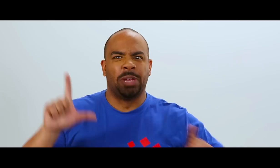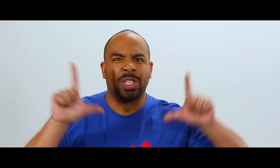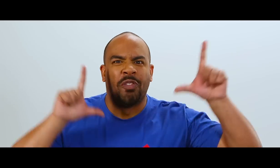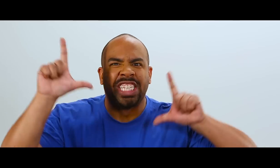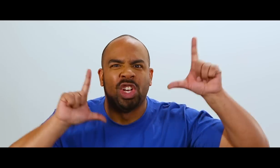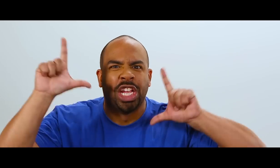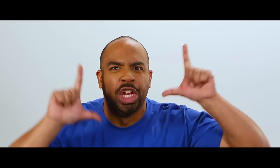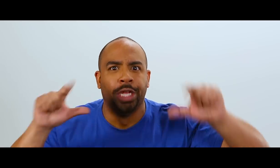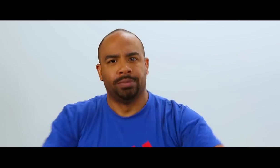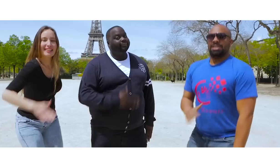expression faciale !! je t'ai dit